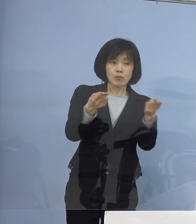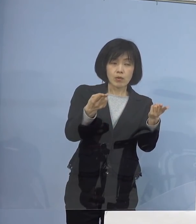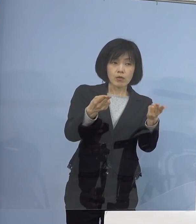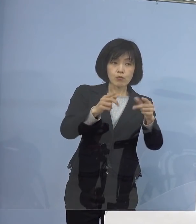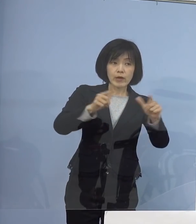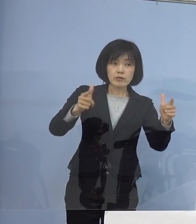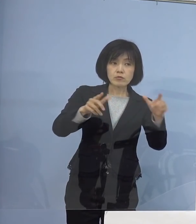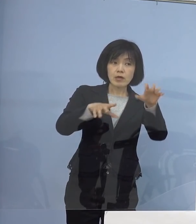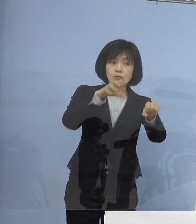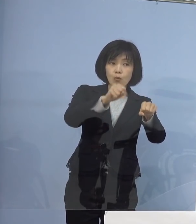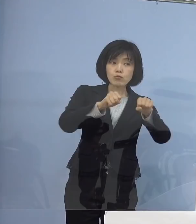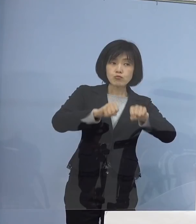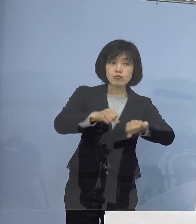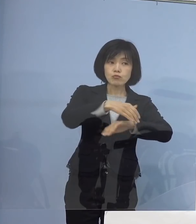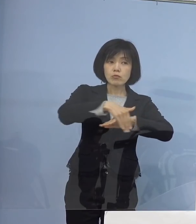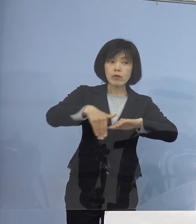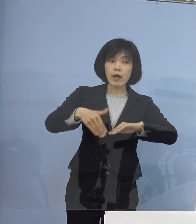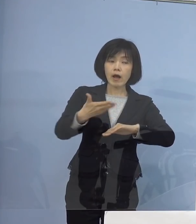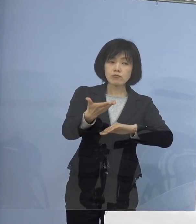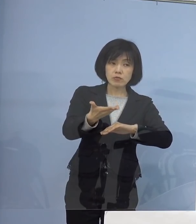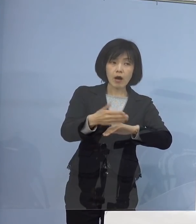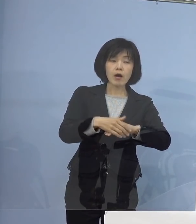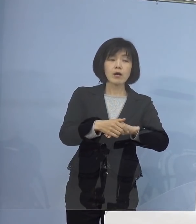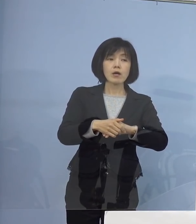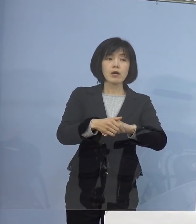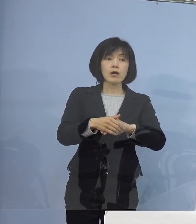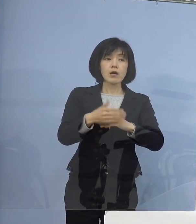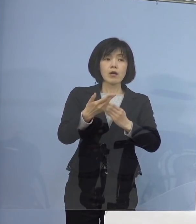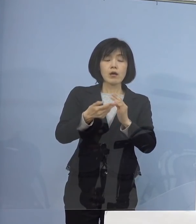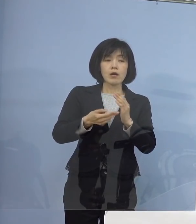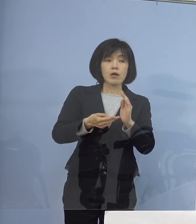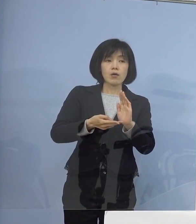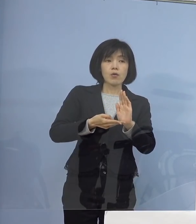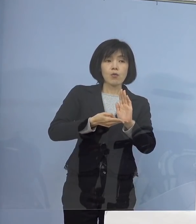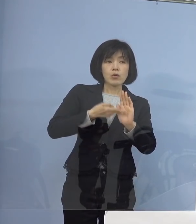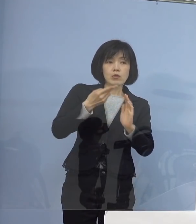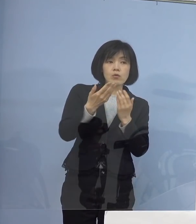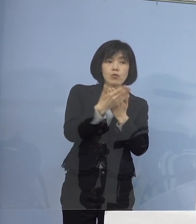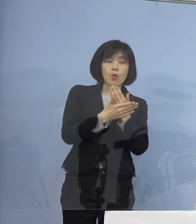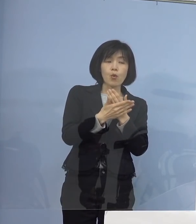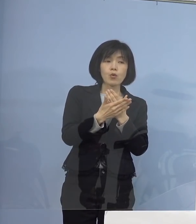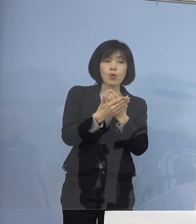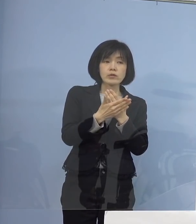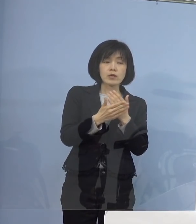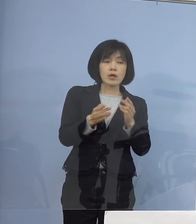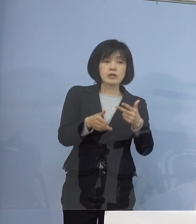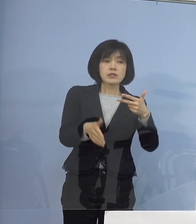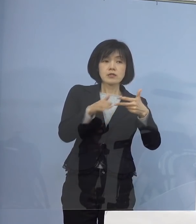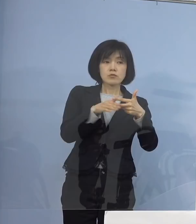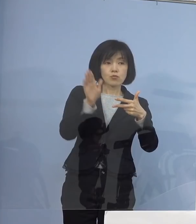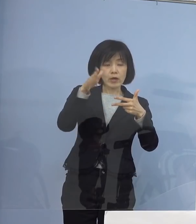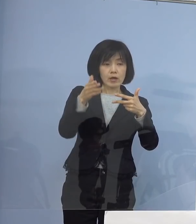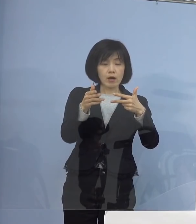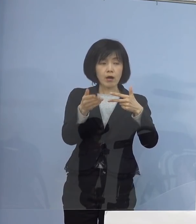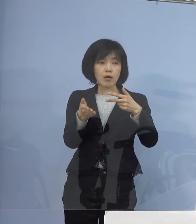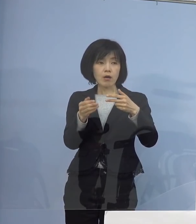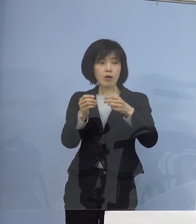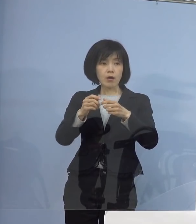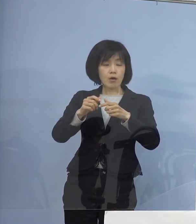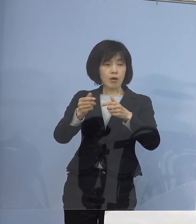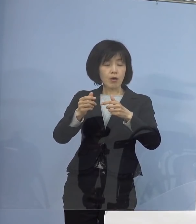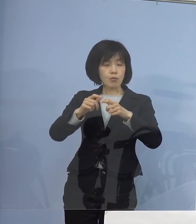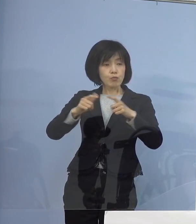もっというと療養者施設 ホテルなんかの数も増やしていく考えはあるのか教えて下さい